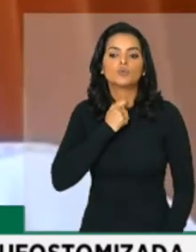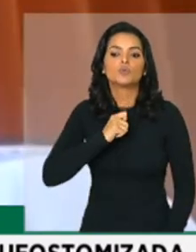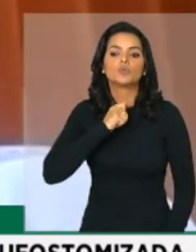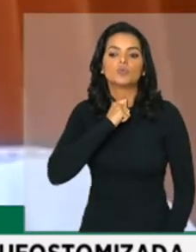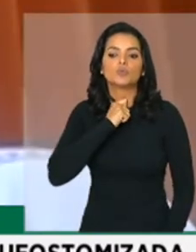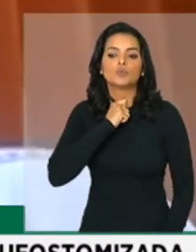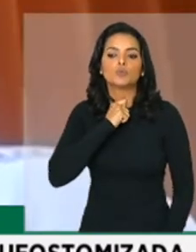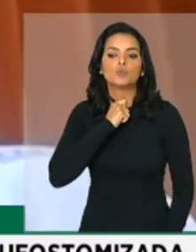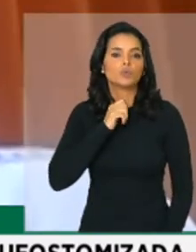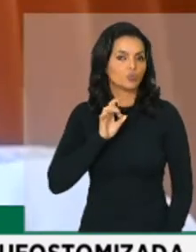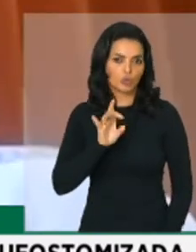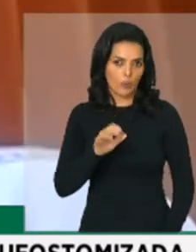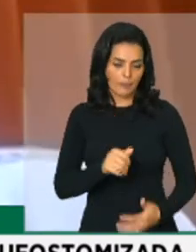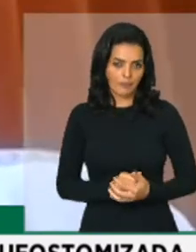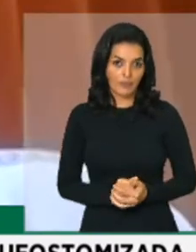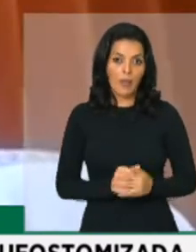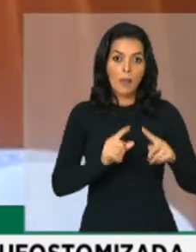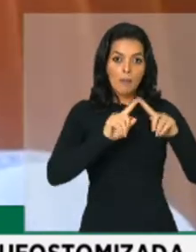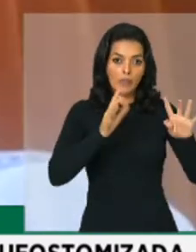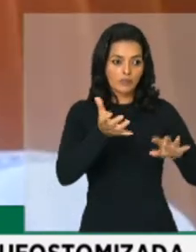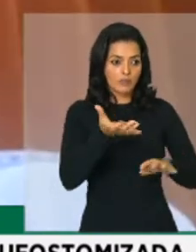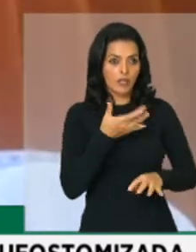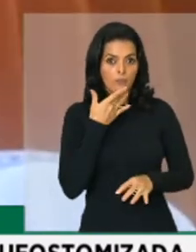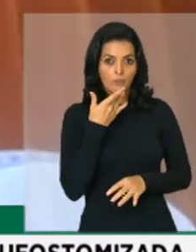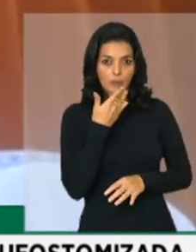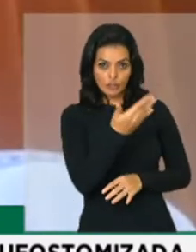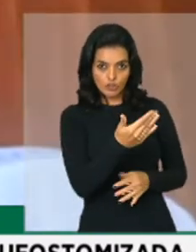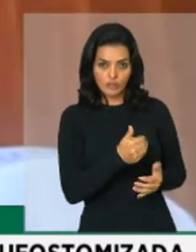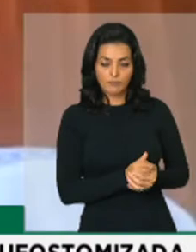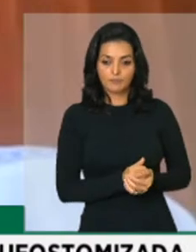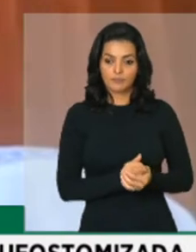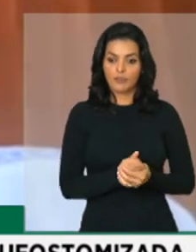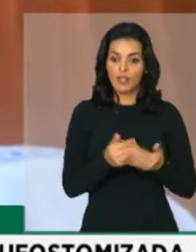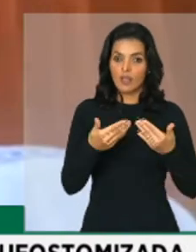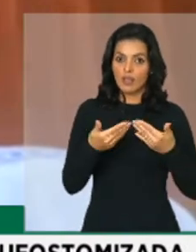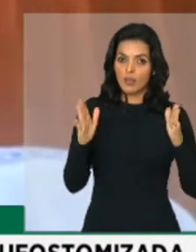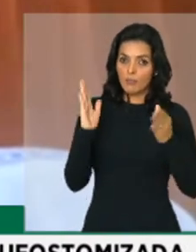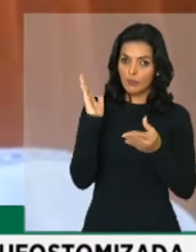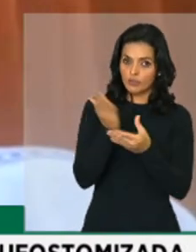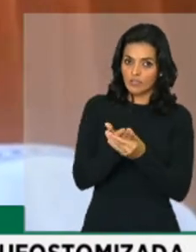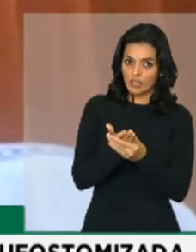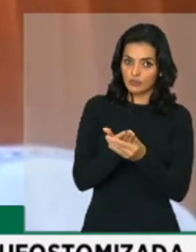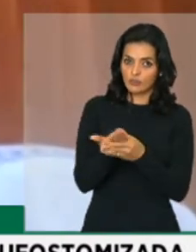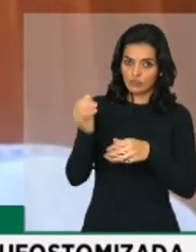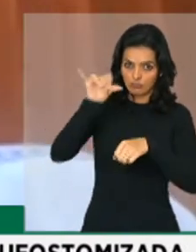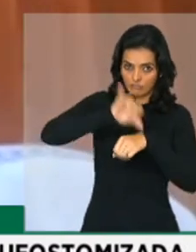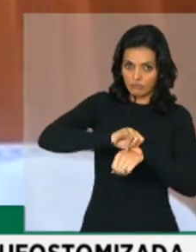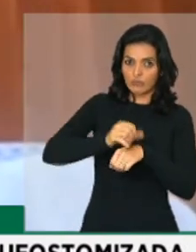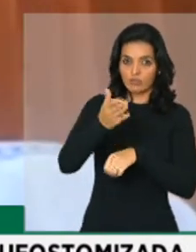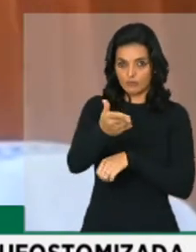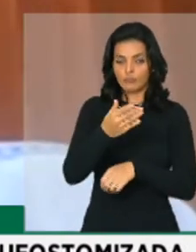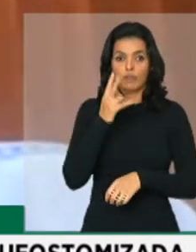FAZEMOS É QUE BOLSONARO VEM COMETENDO DIVERSOS CRIMES DE RESPONSABILIDADE. E SÓ VOSSA EXCELÊNCIA TEM A PRERROGATIVA DE ABRIR A COMISSÃO